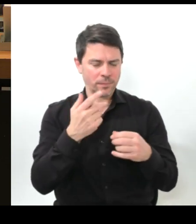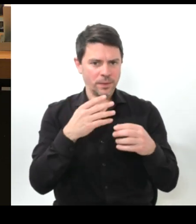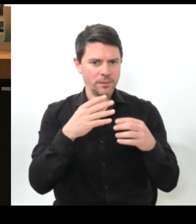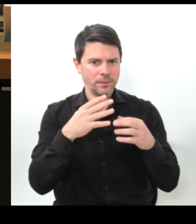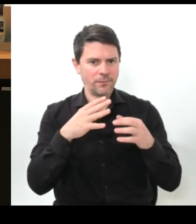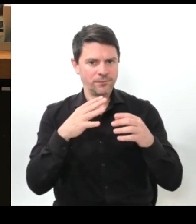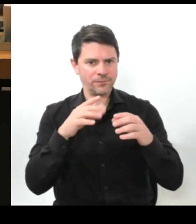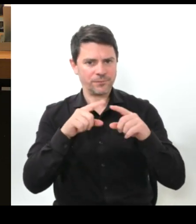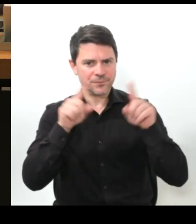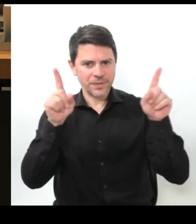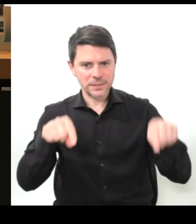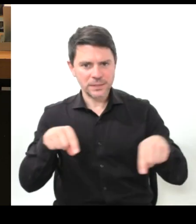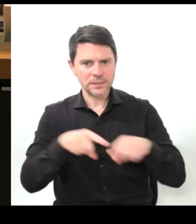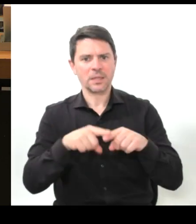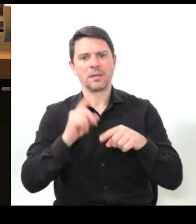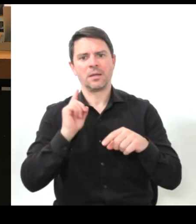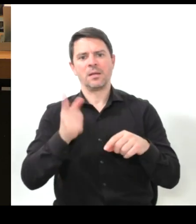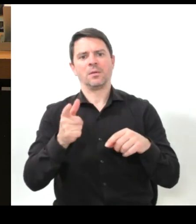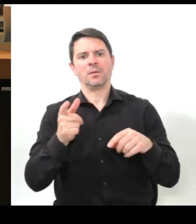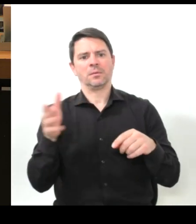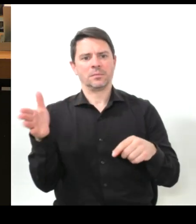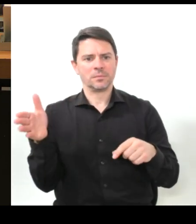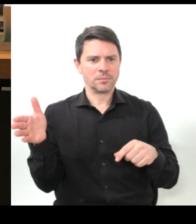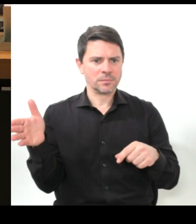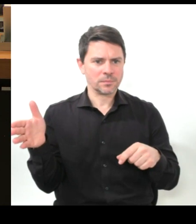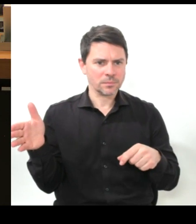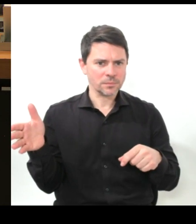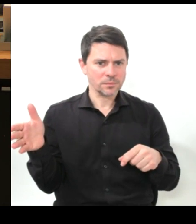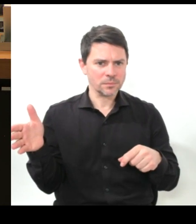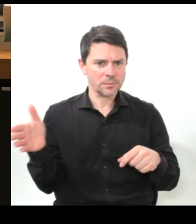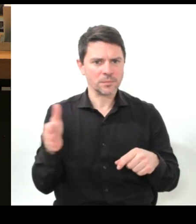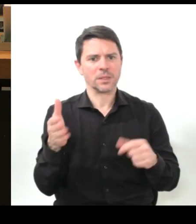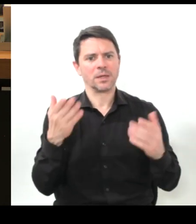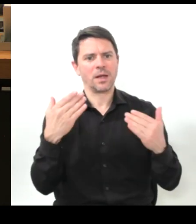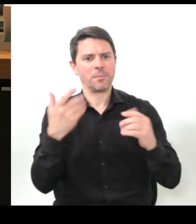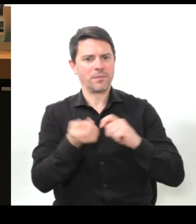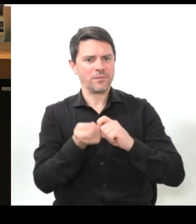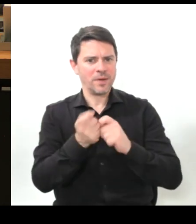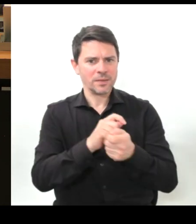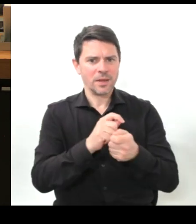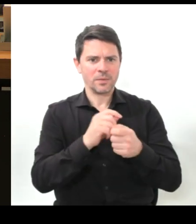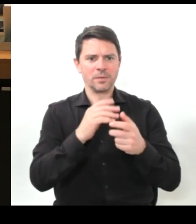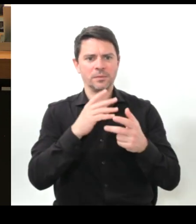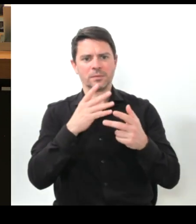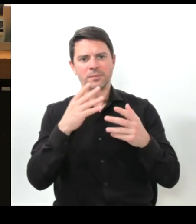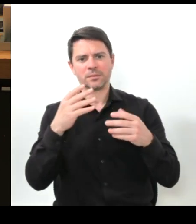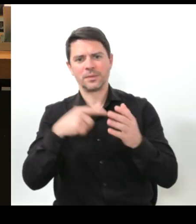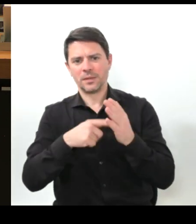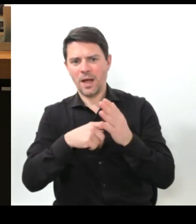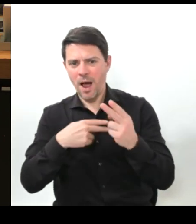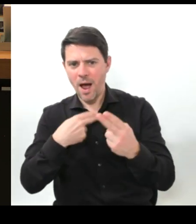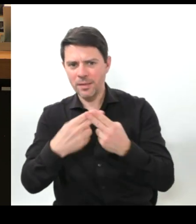Doppelhaushälften Solaranlagen aufgebaut werden können. Auch im Milieu Schutzgebieten müssen Anlagen für erneuerbare Energien gebaut